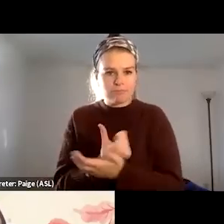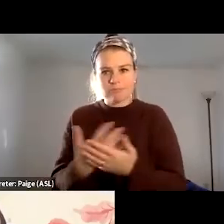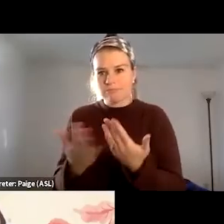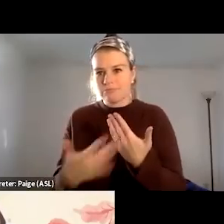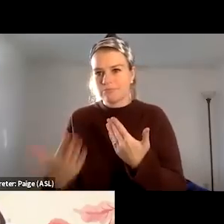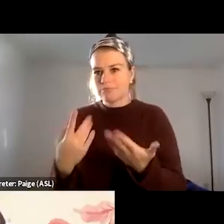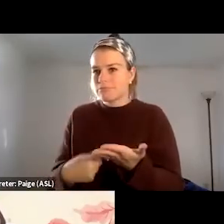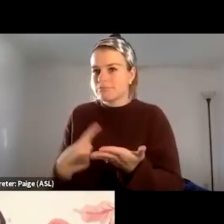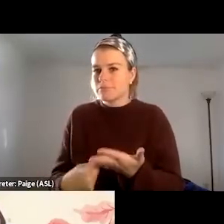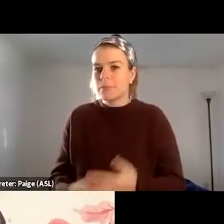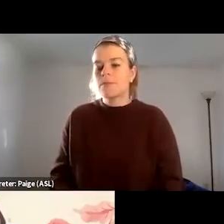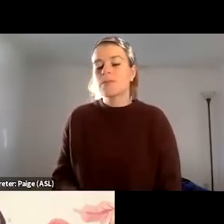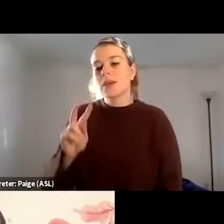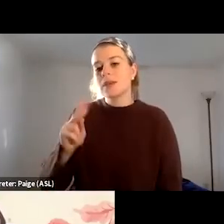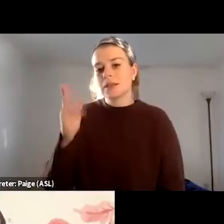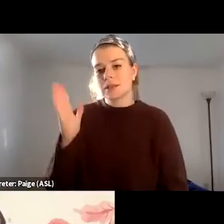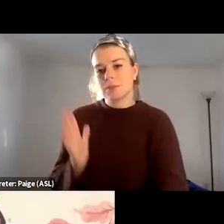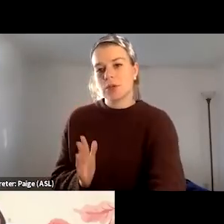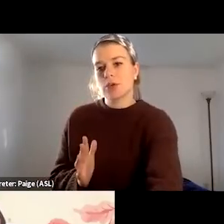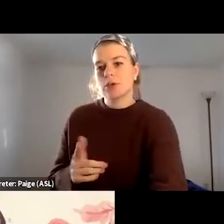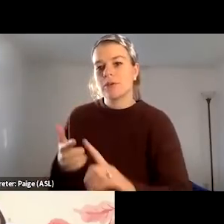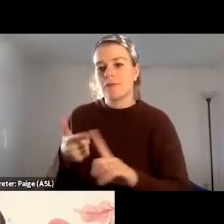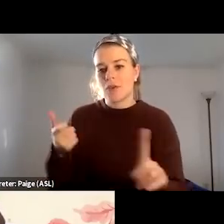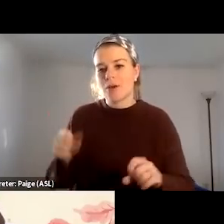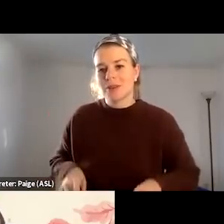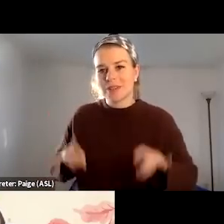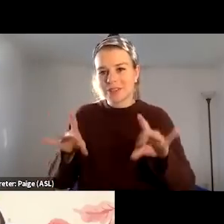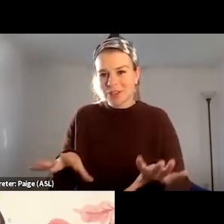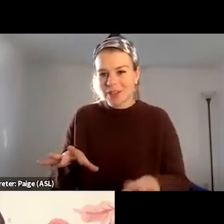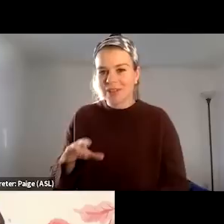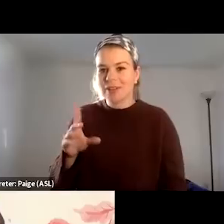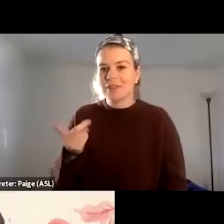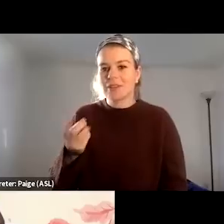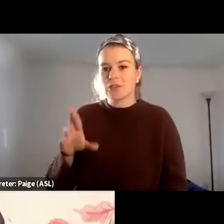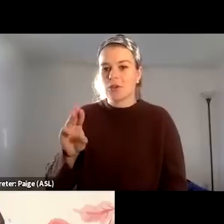Nuestra segunda oradora es de Sídney, la Dra. Marlee Bower.